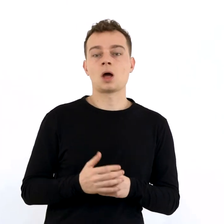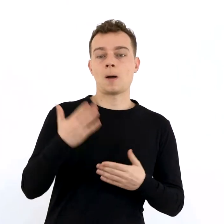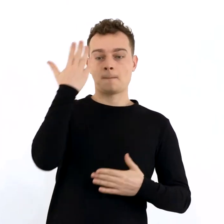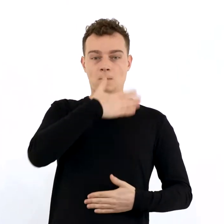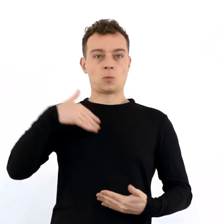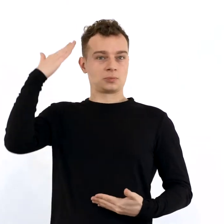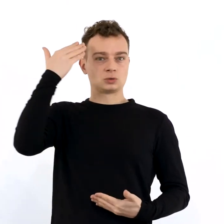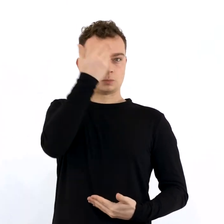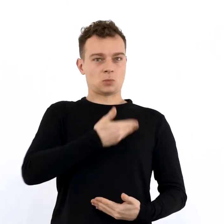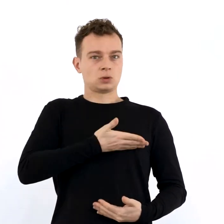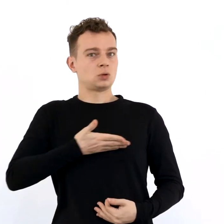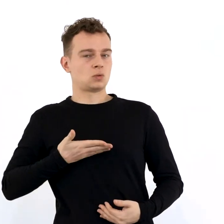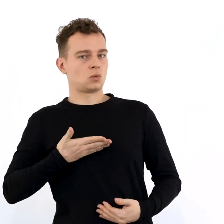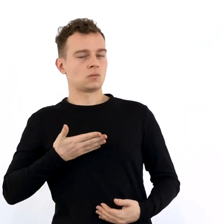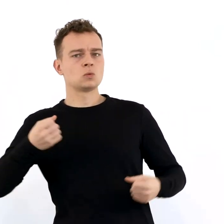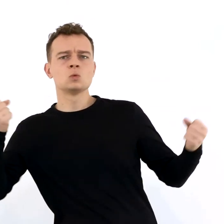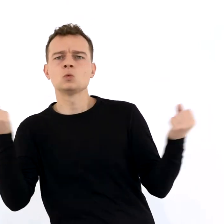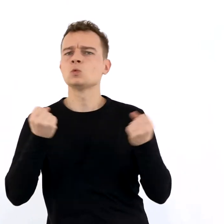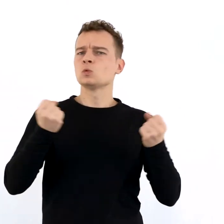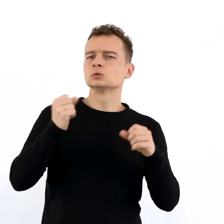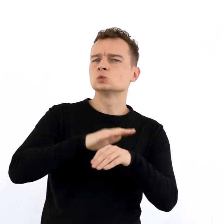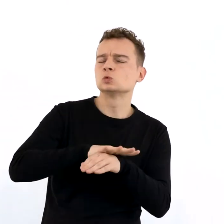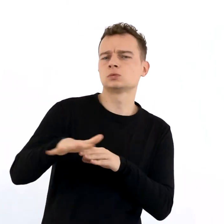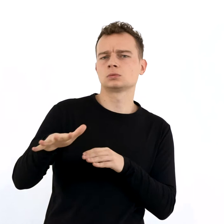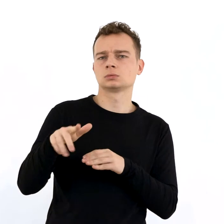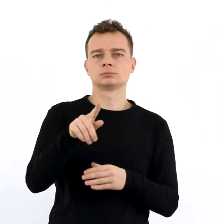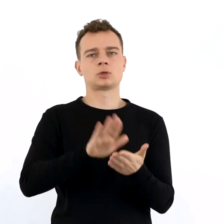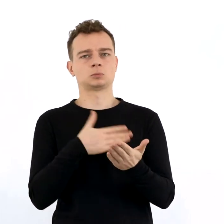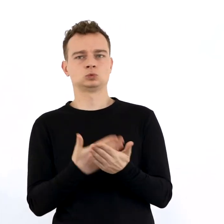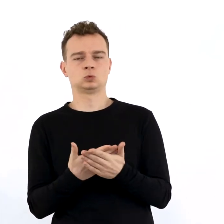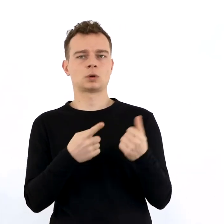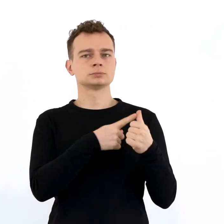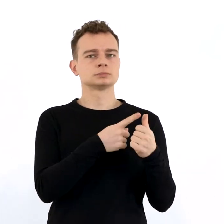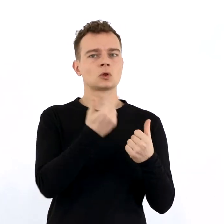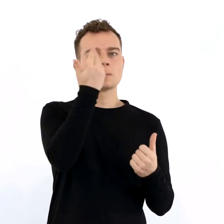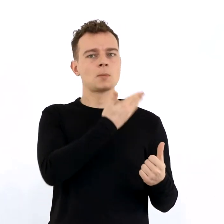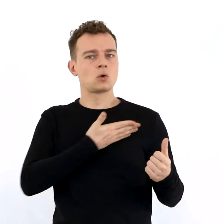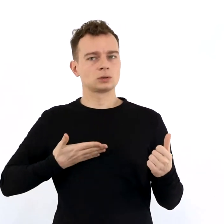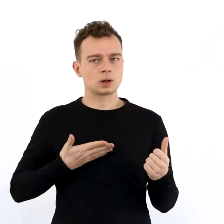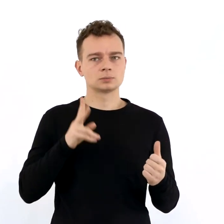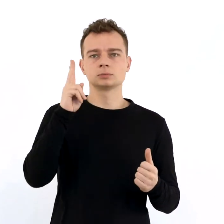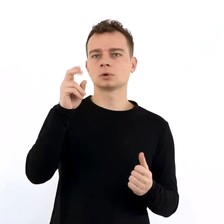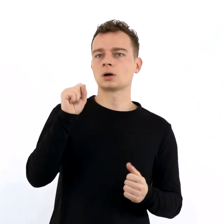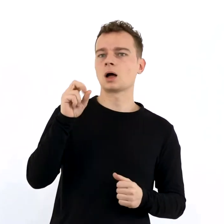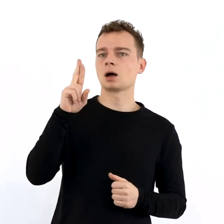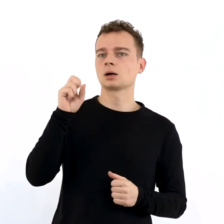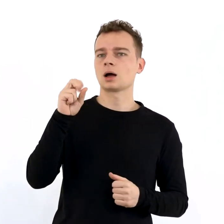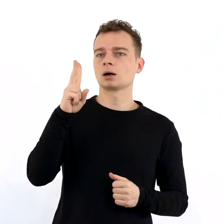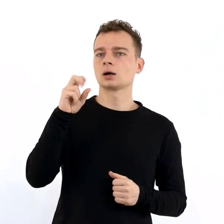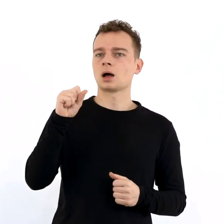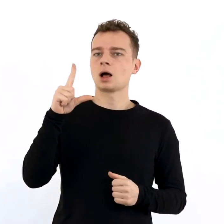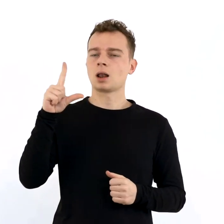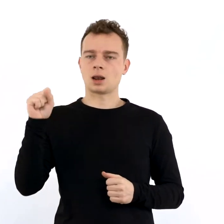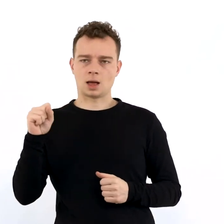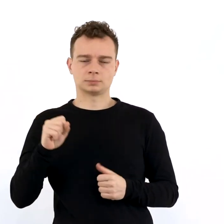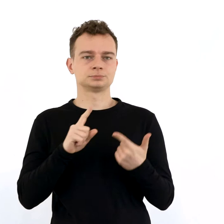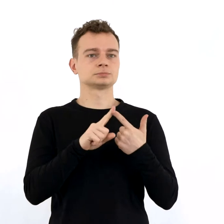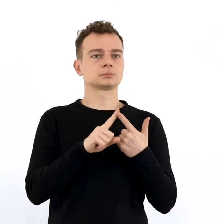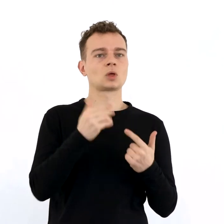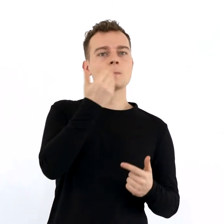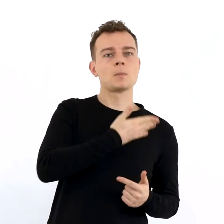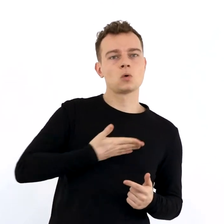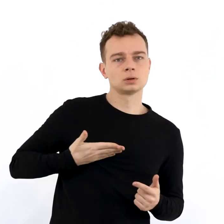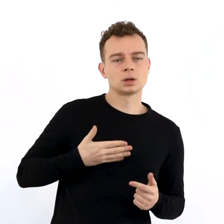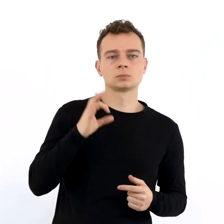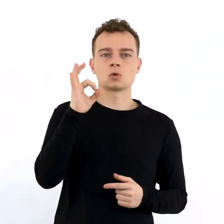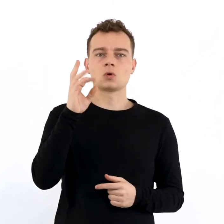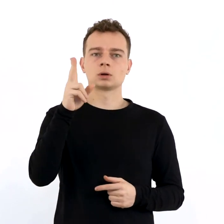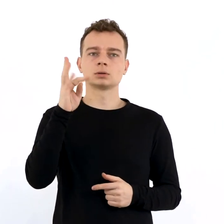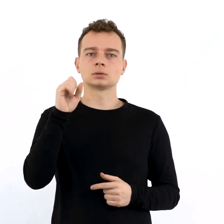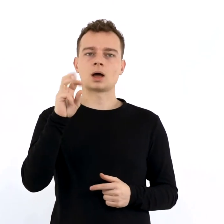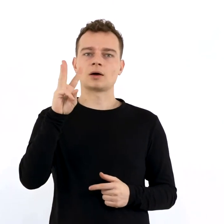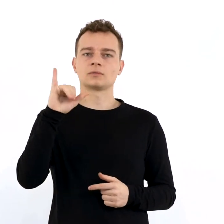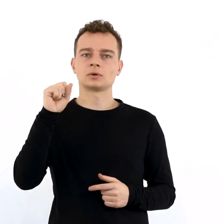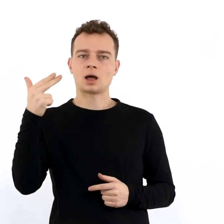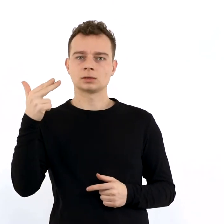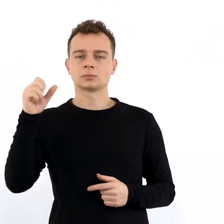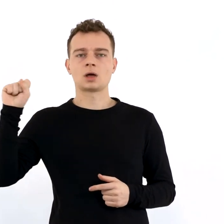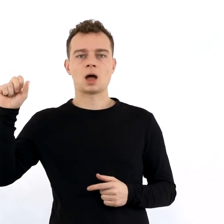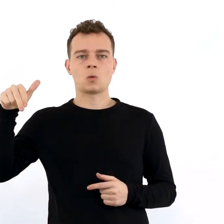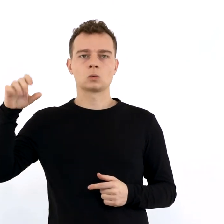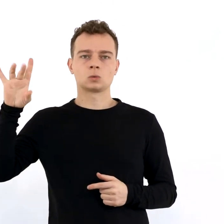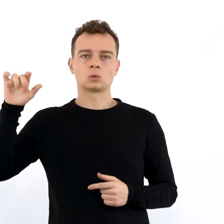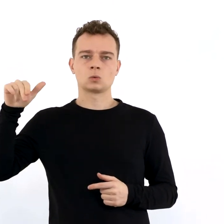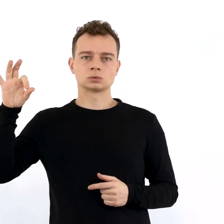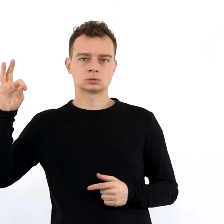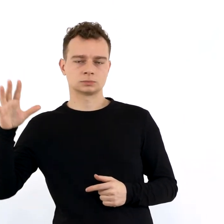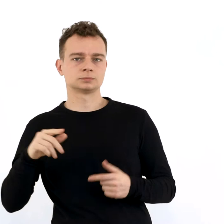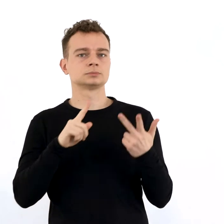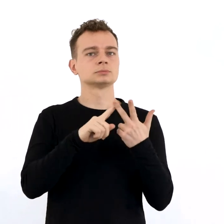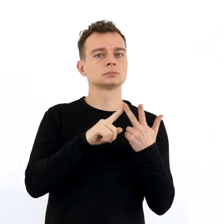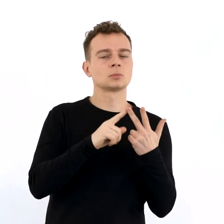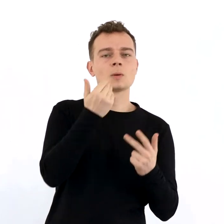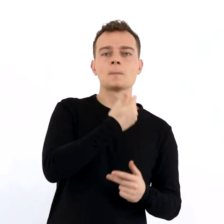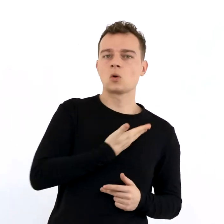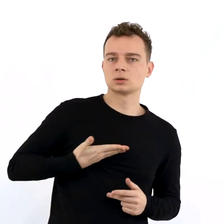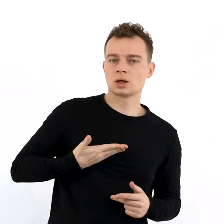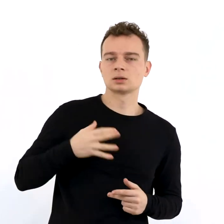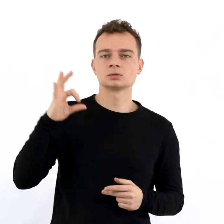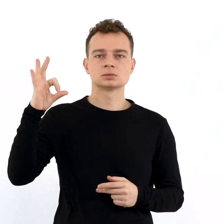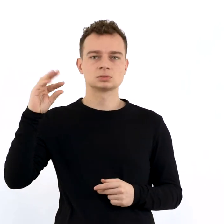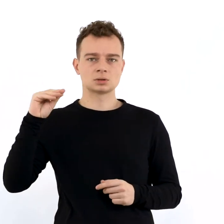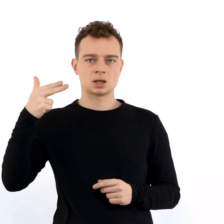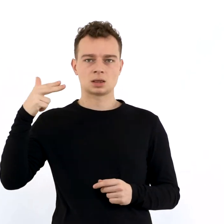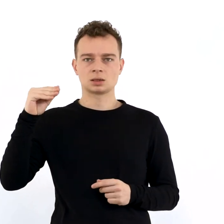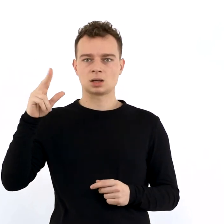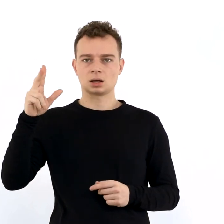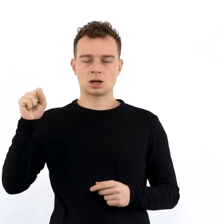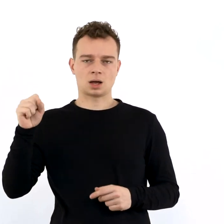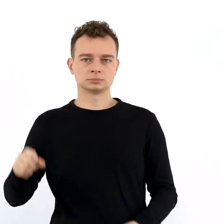Najsłynniejszymi popiersiami portretowymi były m.in. portret Karakalii, portret Oktawiana Augusta, portret Seneki.